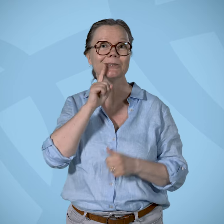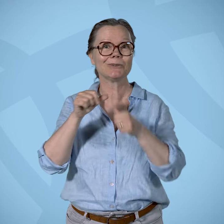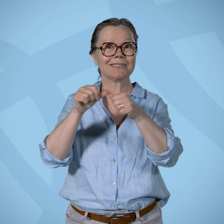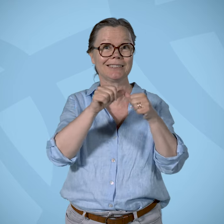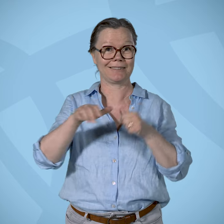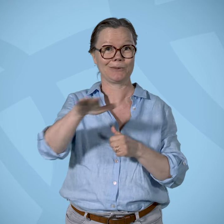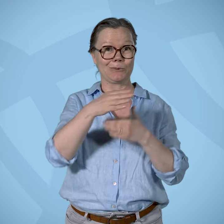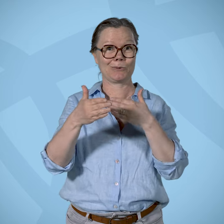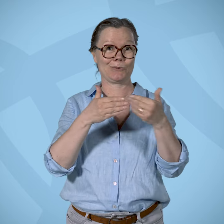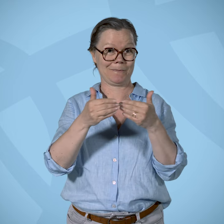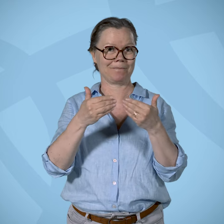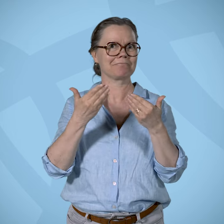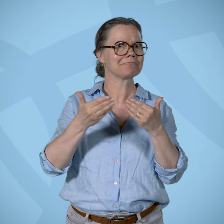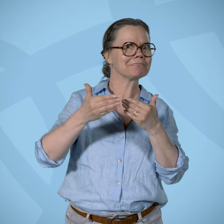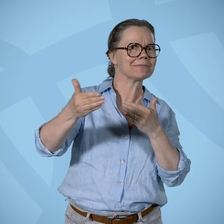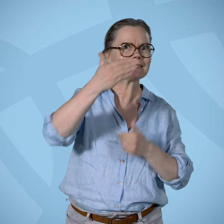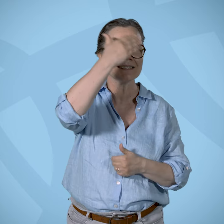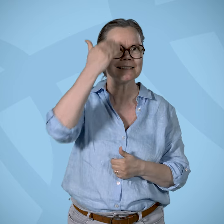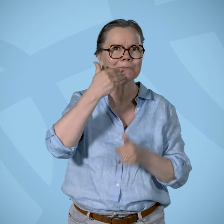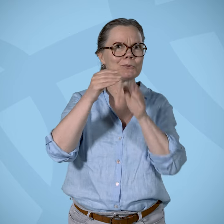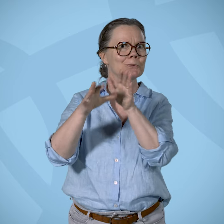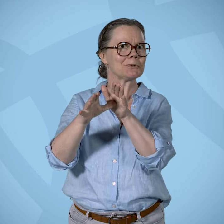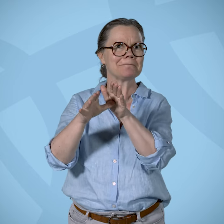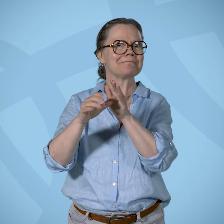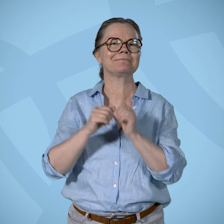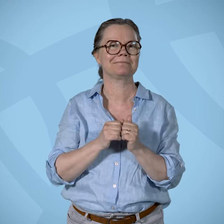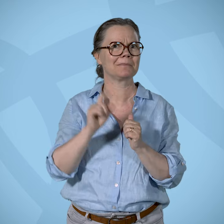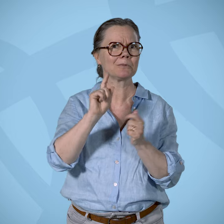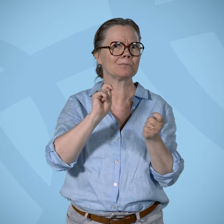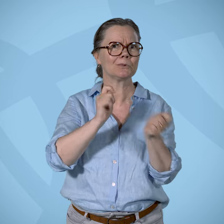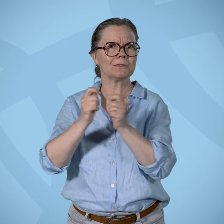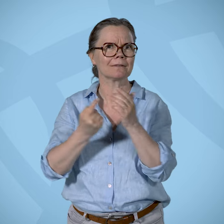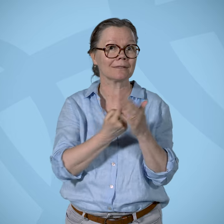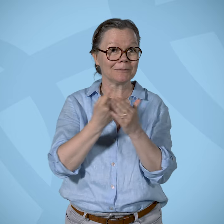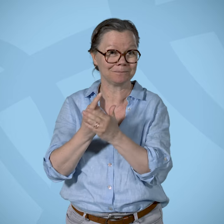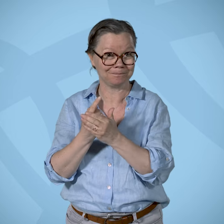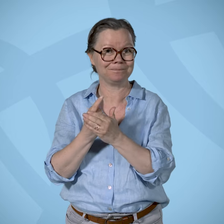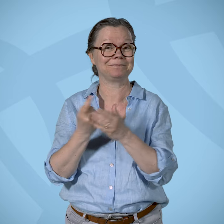Kuurojen Liiton aluetyöhön tulee kesän ja syksyn aikana muutoksia.